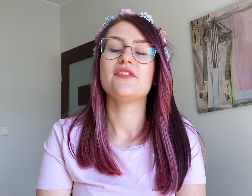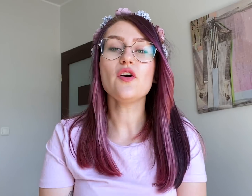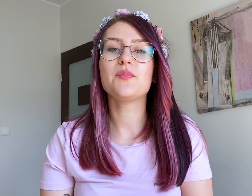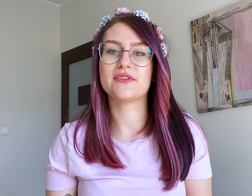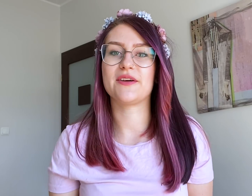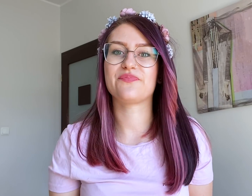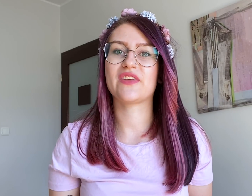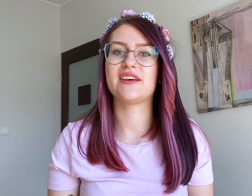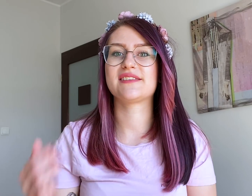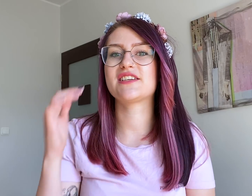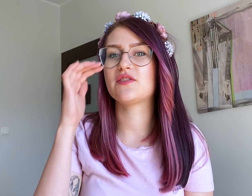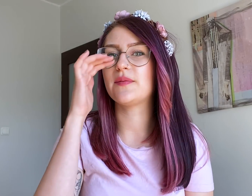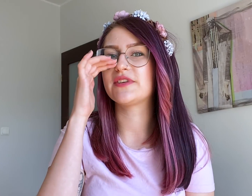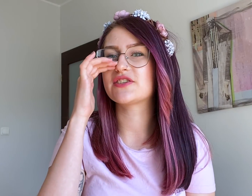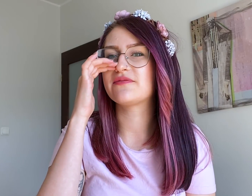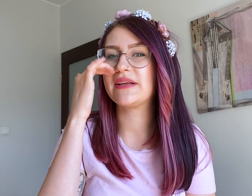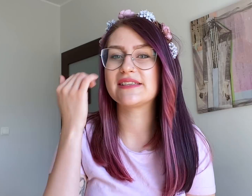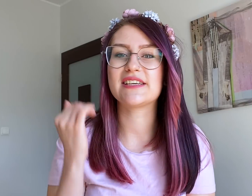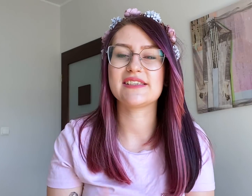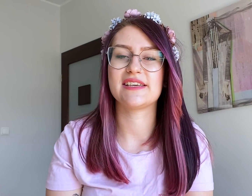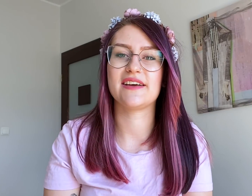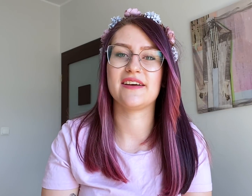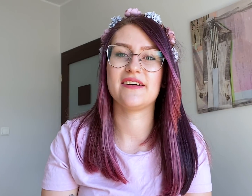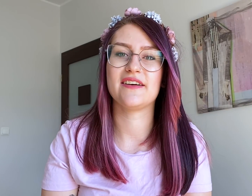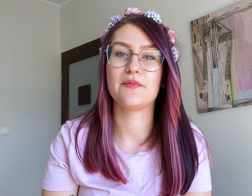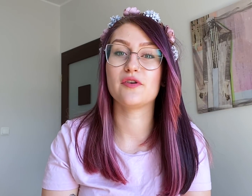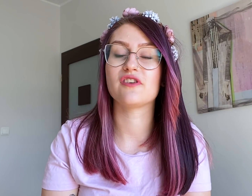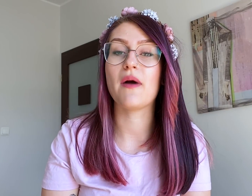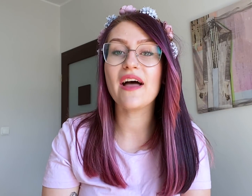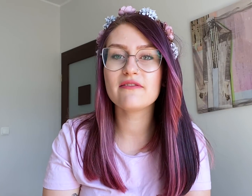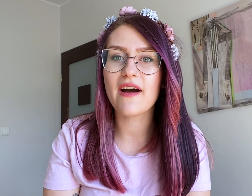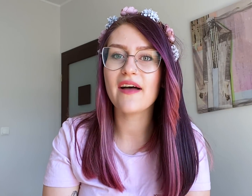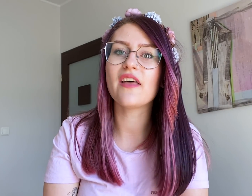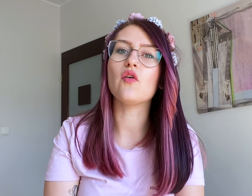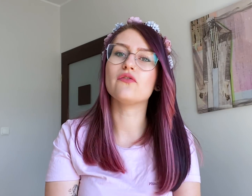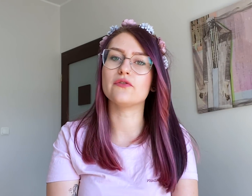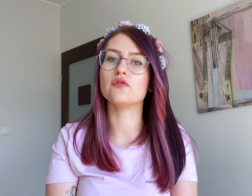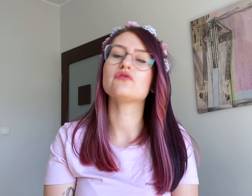No i potem zaczęłam też w międzyczasie poziom A2 na UW.